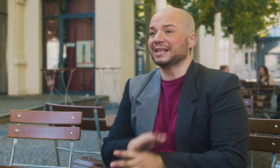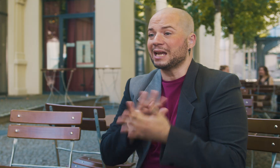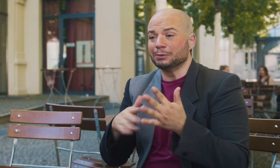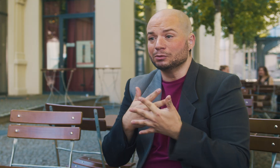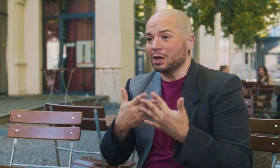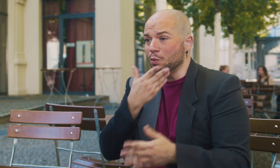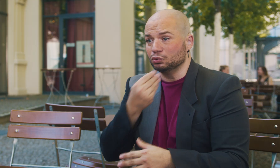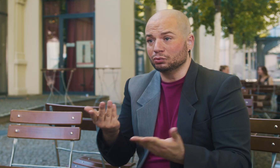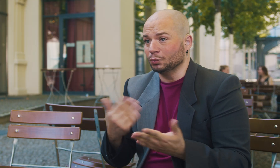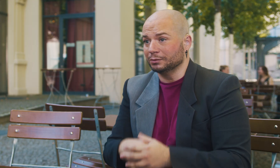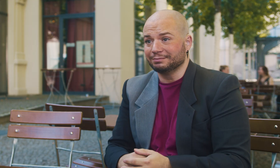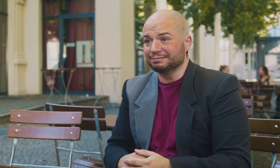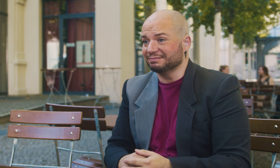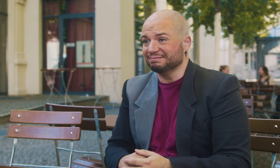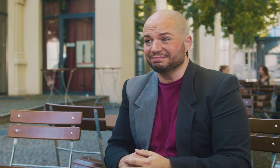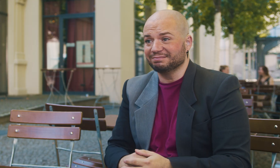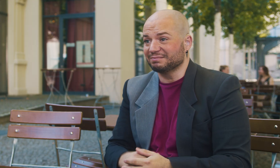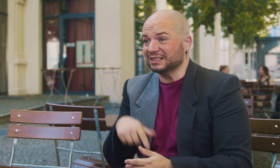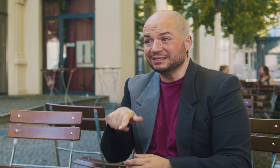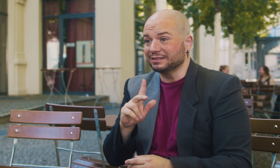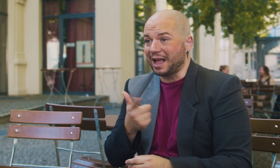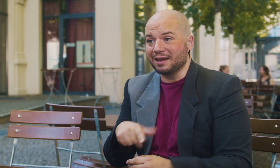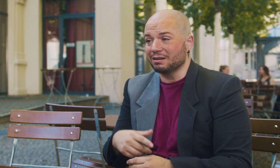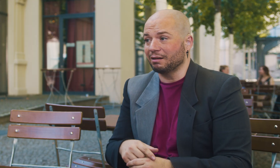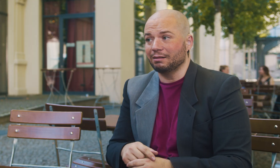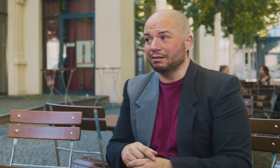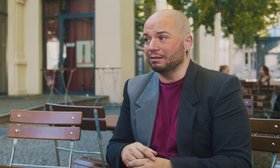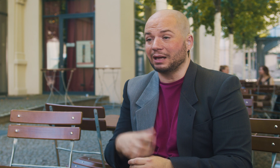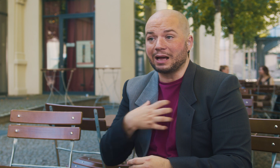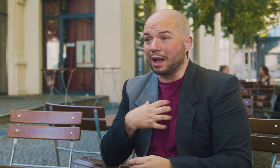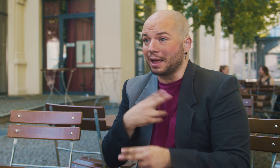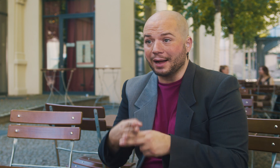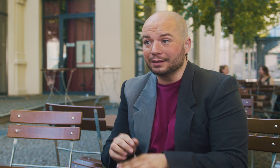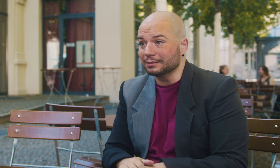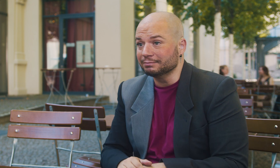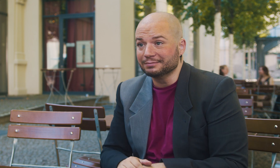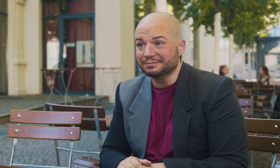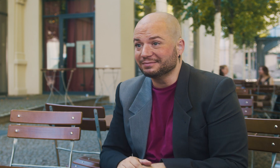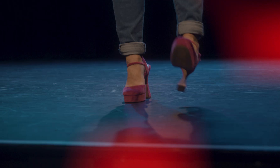Die Gebärdensprache ist wunderschön. Und es ist keine Krankheit.